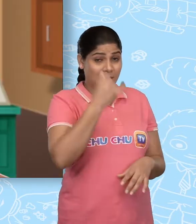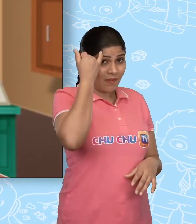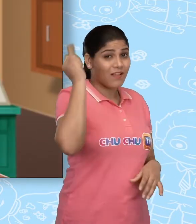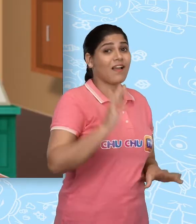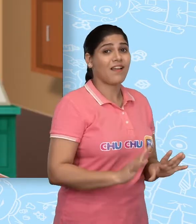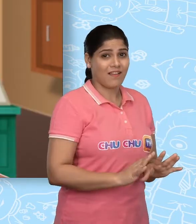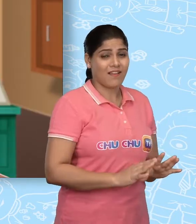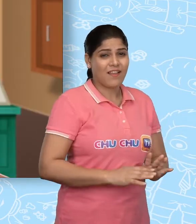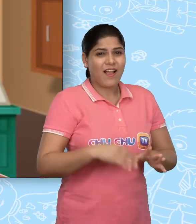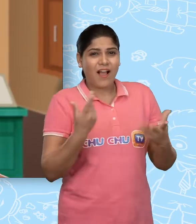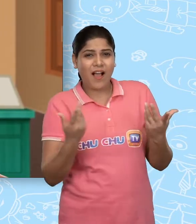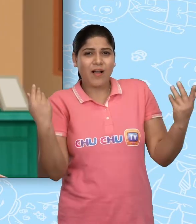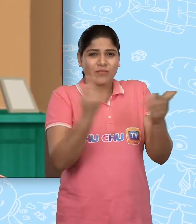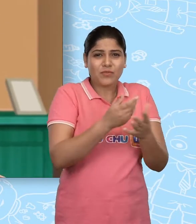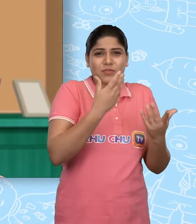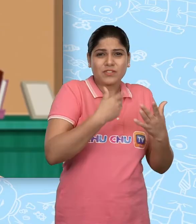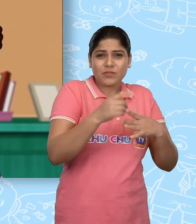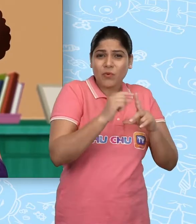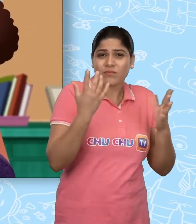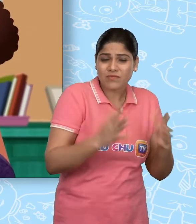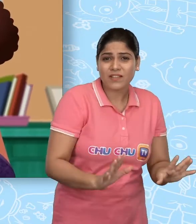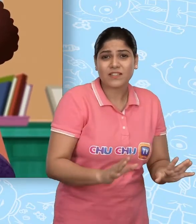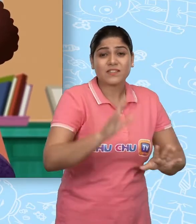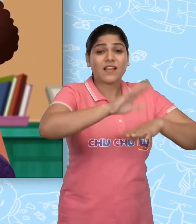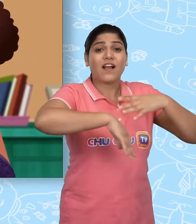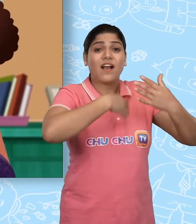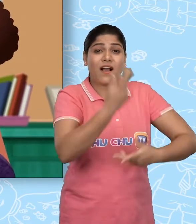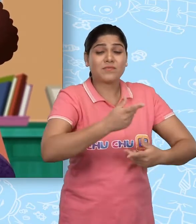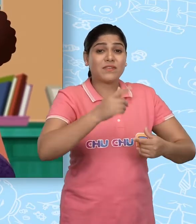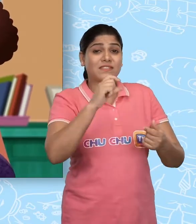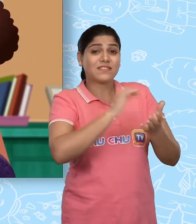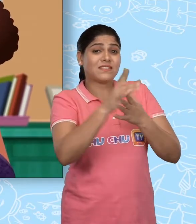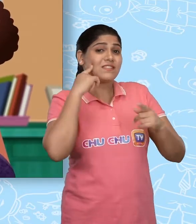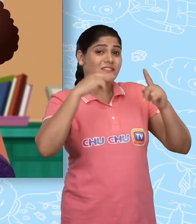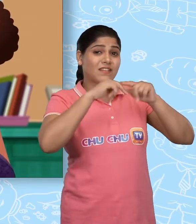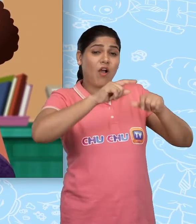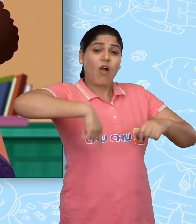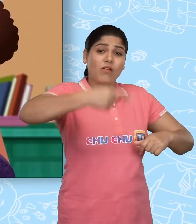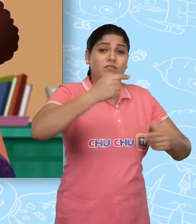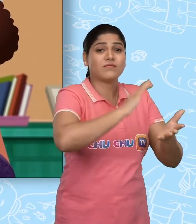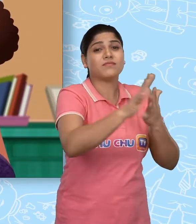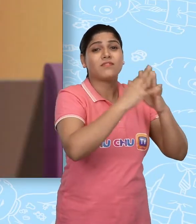मेरे पास एक तरकीब है हम कुछ ऐसा करेंगे जिससे आज के बाद Chika हमेशा अपना homework करेगा.